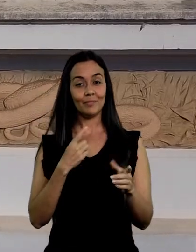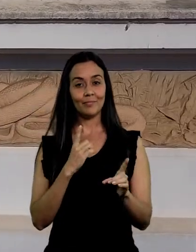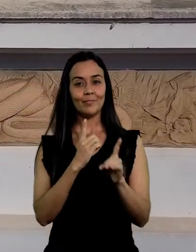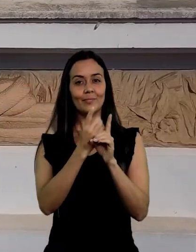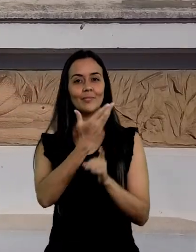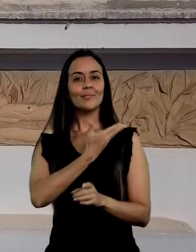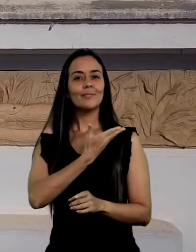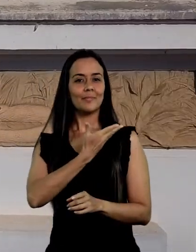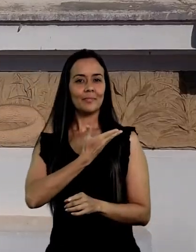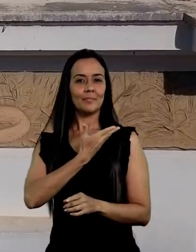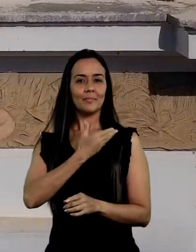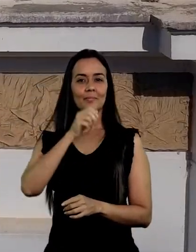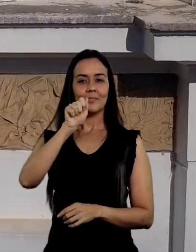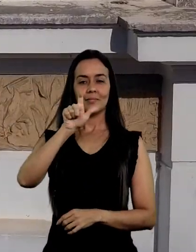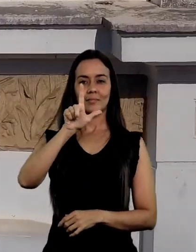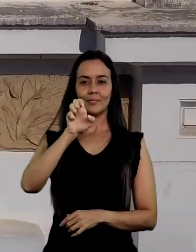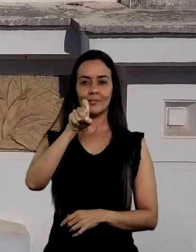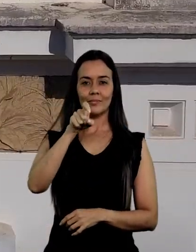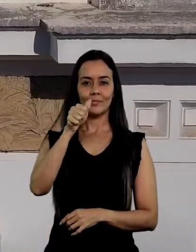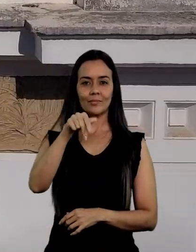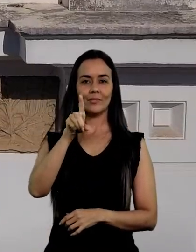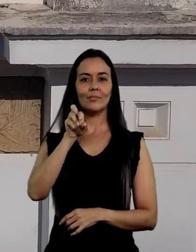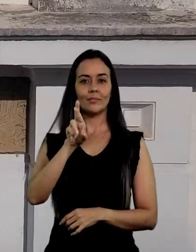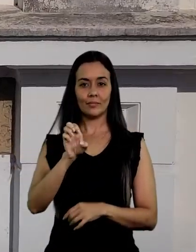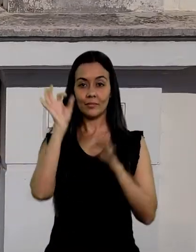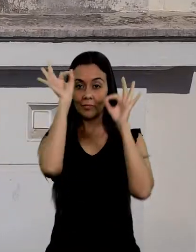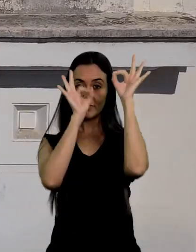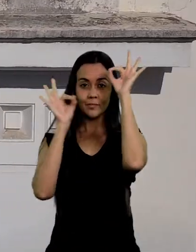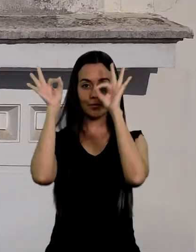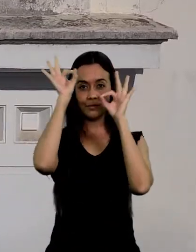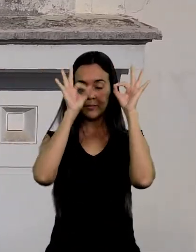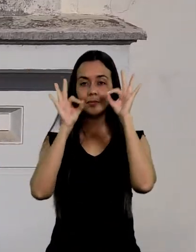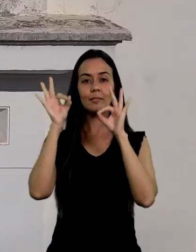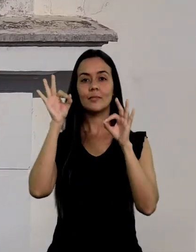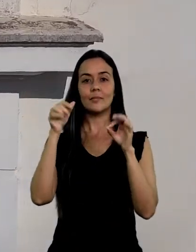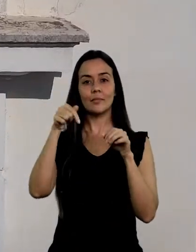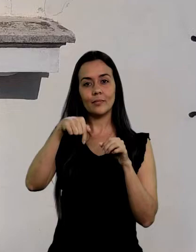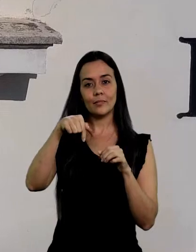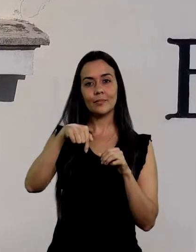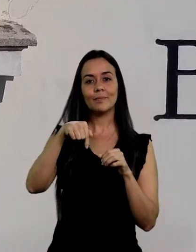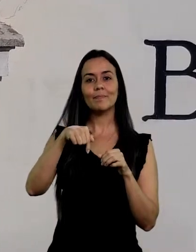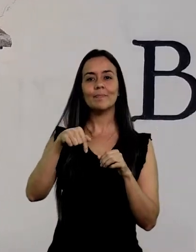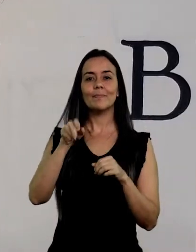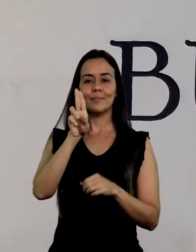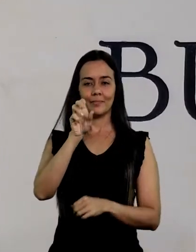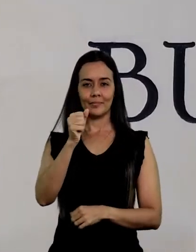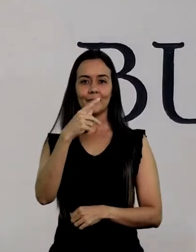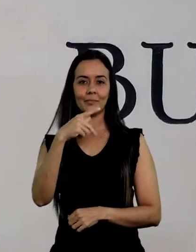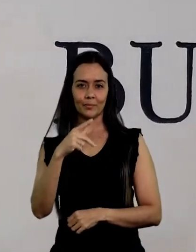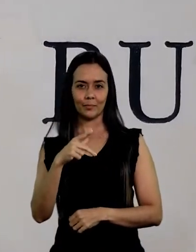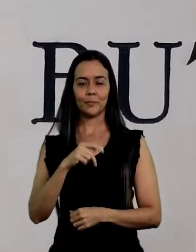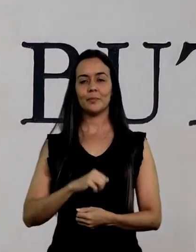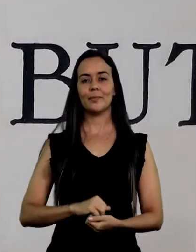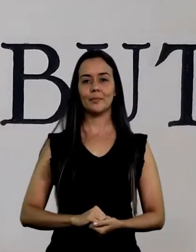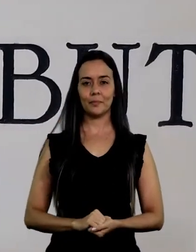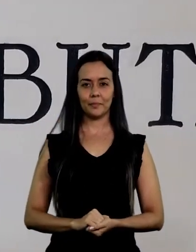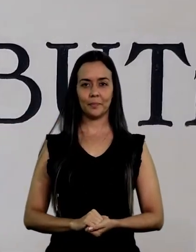Alexandre, psiquiatra aqui da USP, para bater um papo sobre saúde mental e pandemia.